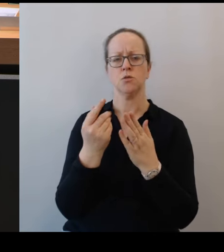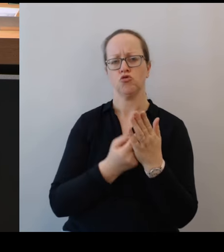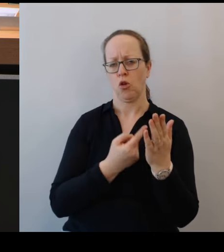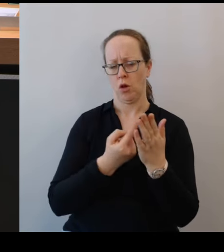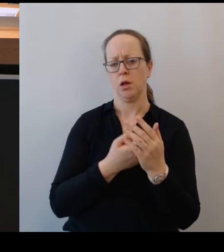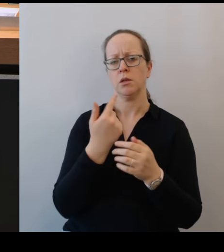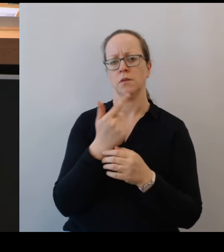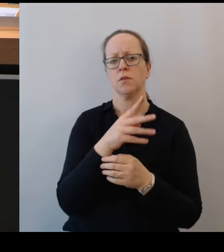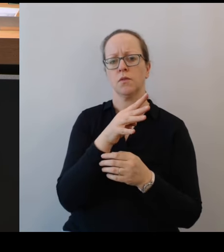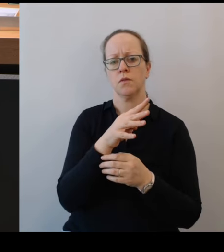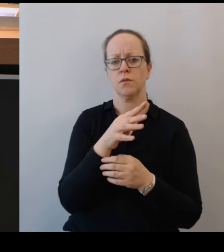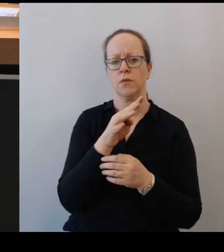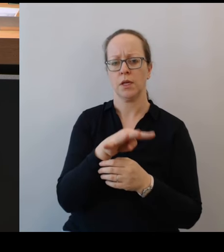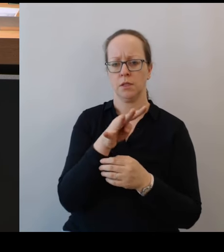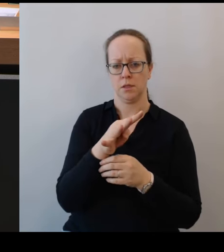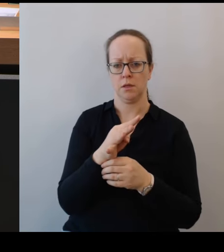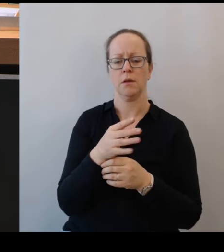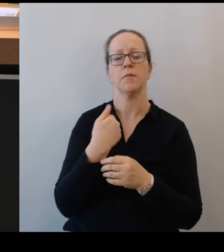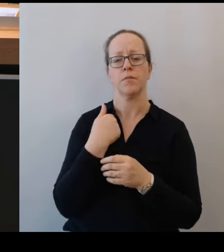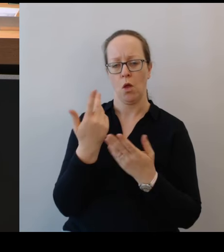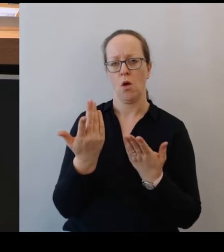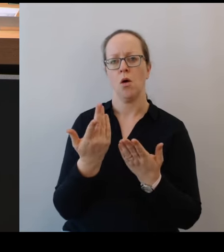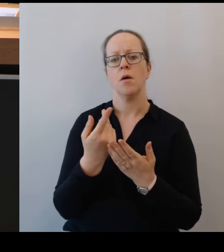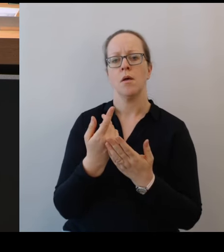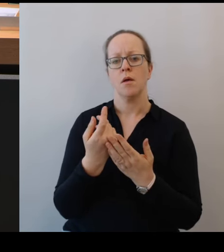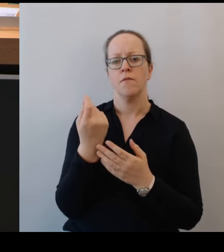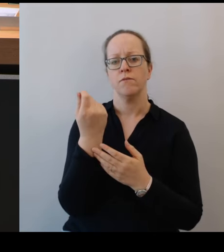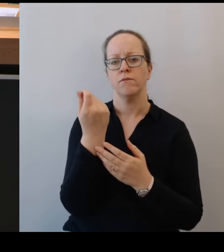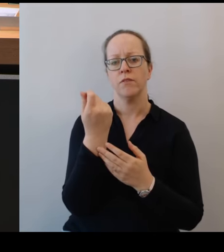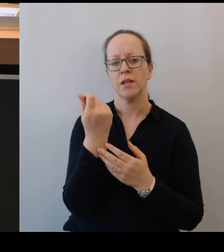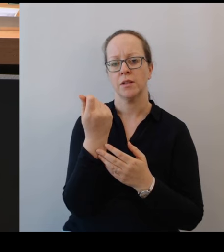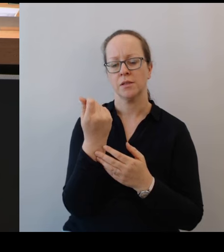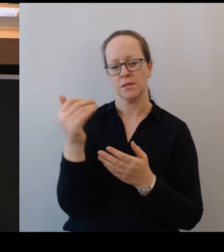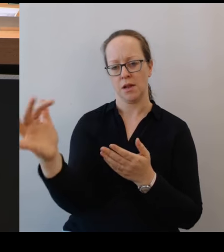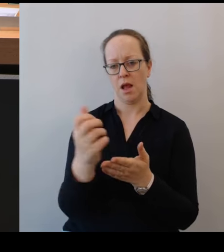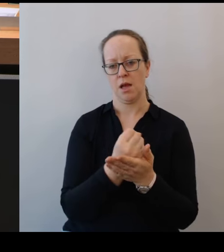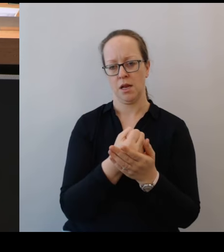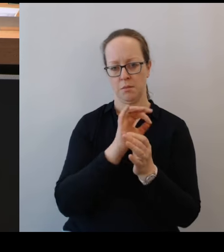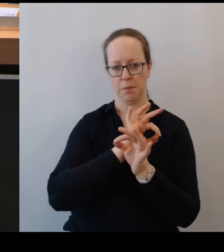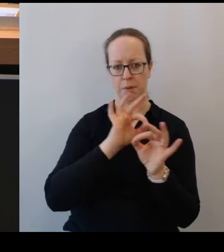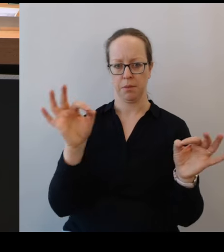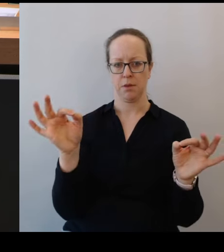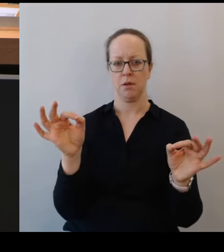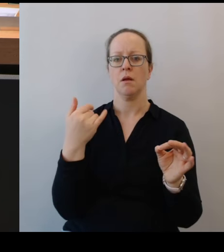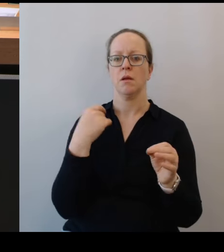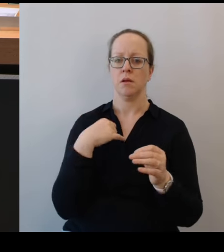und gut ausgestatteten öffentlichen Infrastruktur sowie der vielen attraktiven, öffentlich finanzierten Einrichtungen beteiligt.